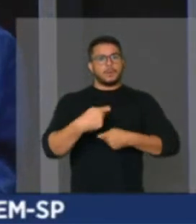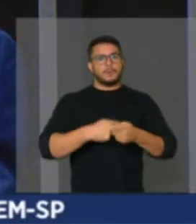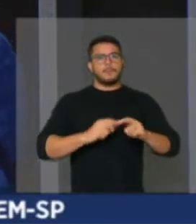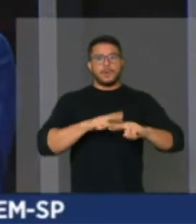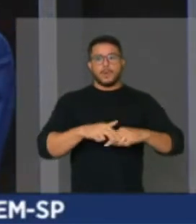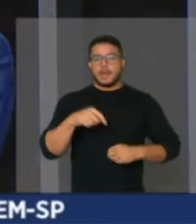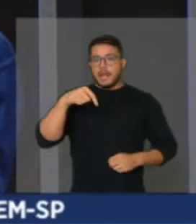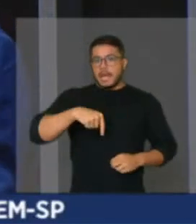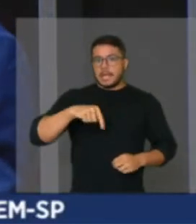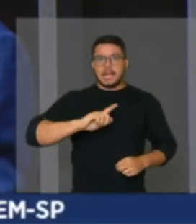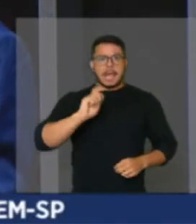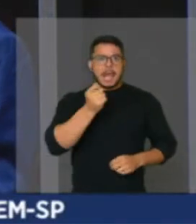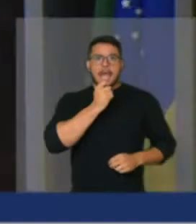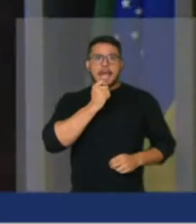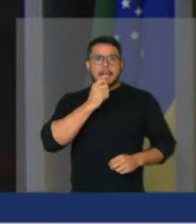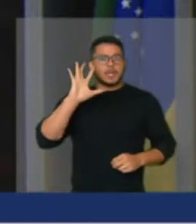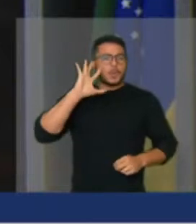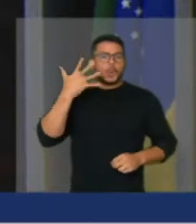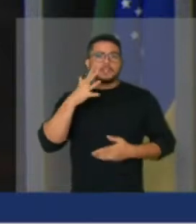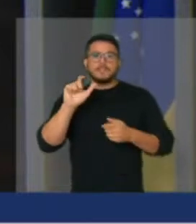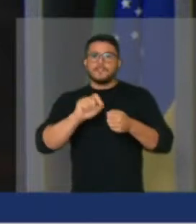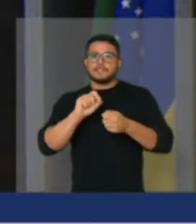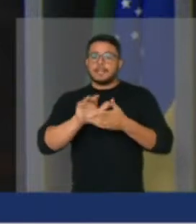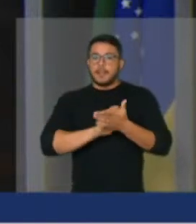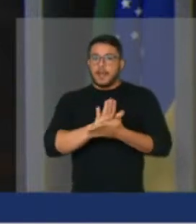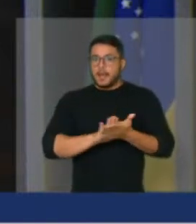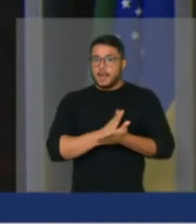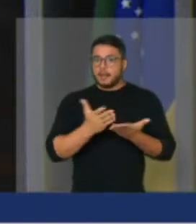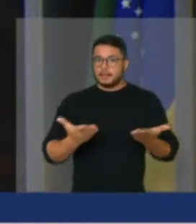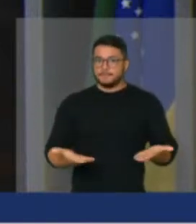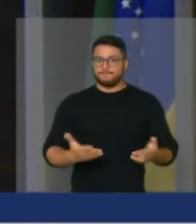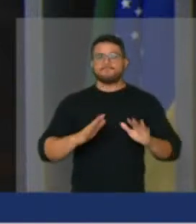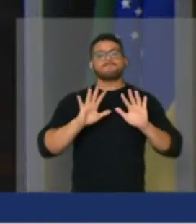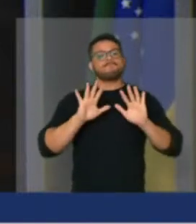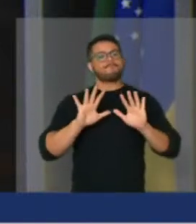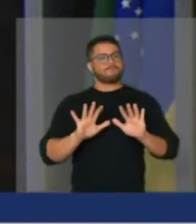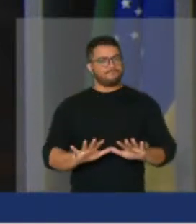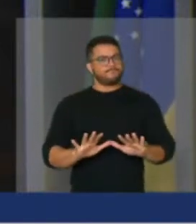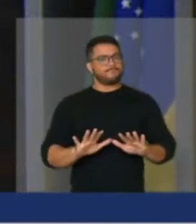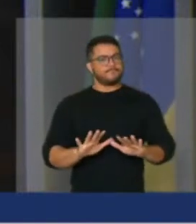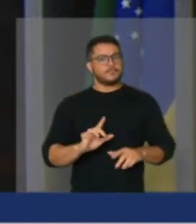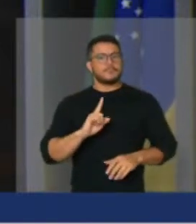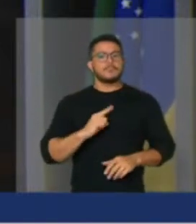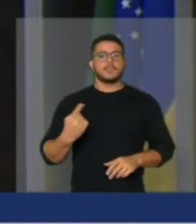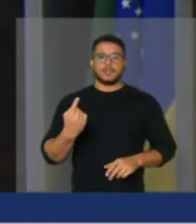ECONÔMICA DESASTROSA. MAS, O FATO É QUE NÓS JÁ TEMOS EXPERIÊNCIAS NOS ESTADOS PARA COMPENSAR OS PRECATÓRIOS, NÃO PRECISA DAR CALOTE. A